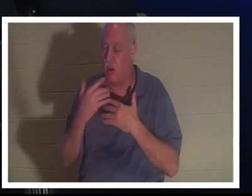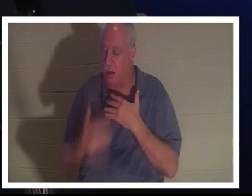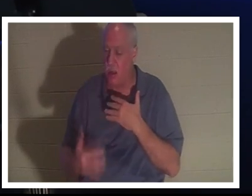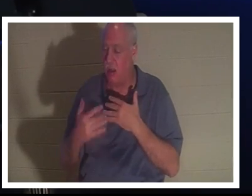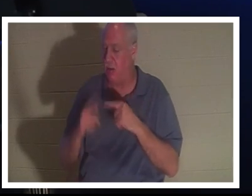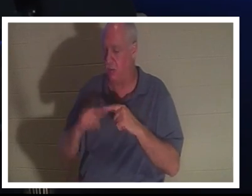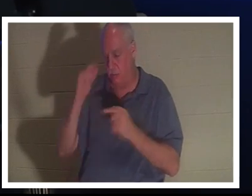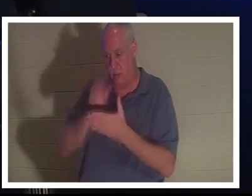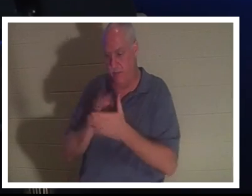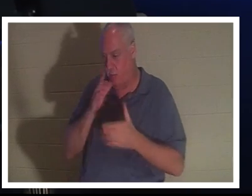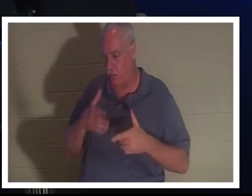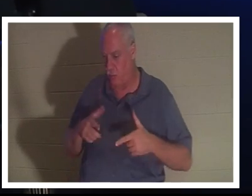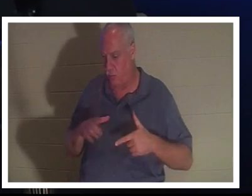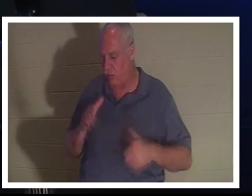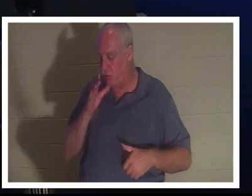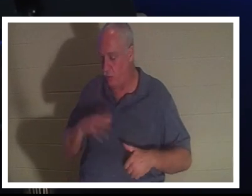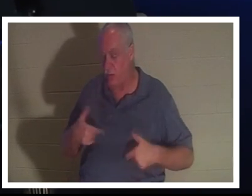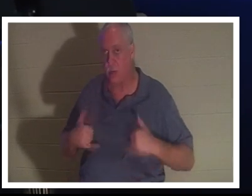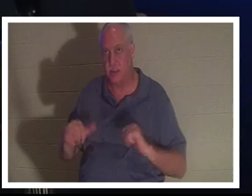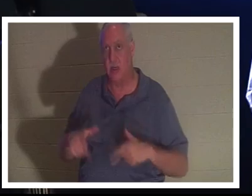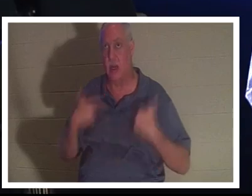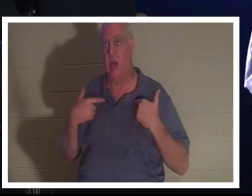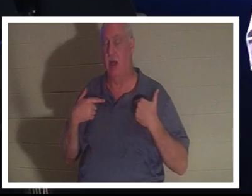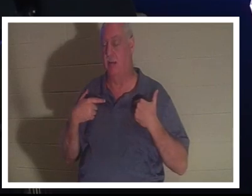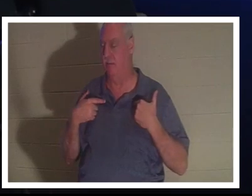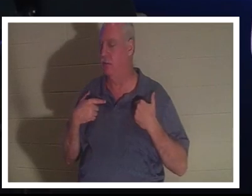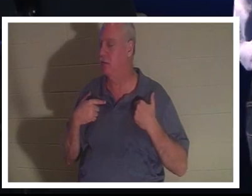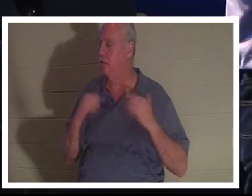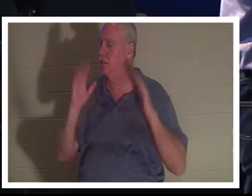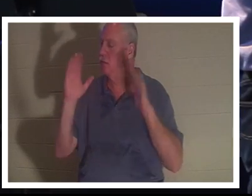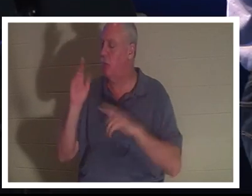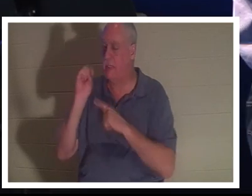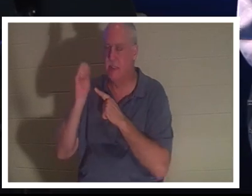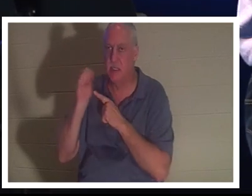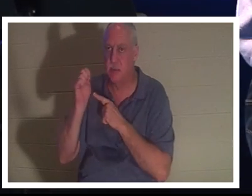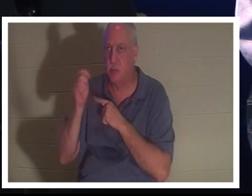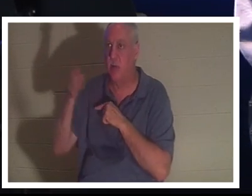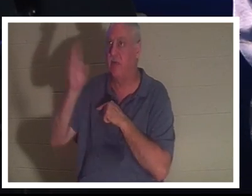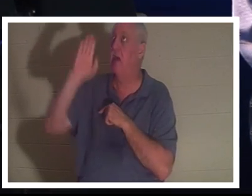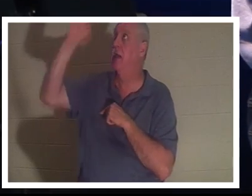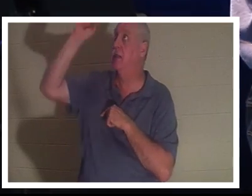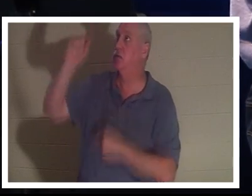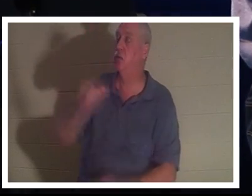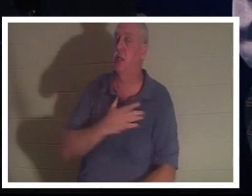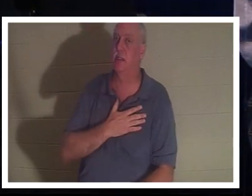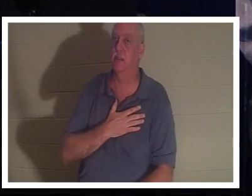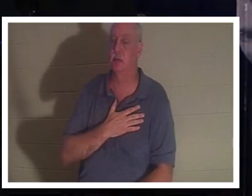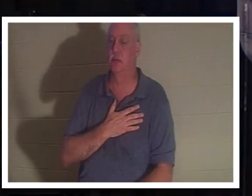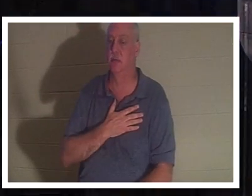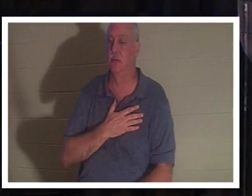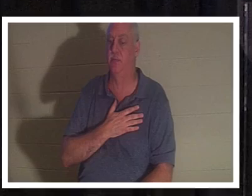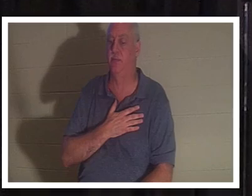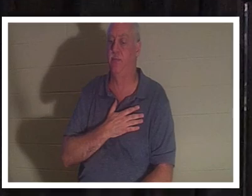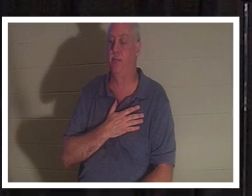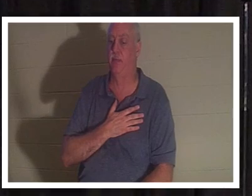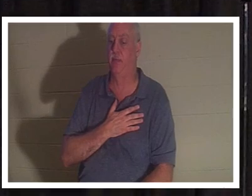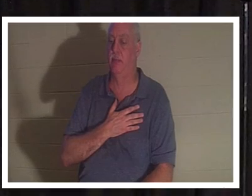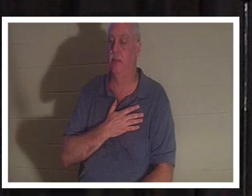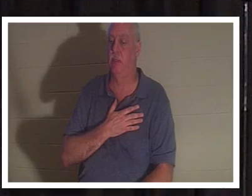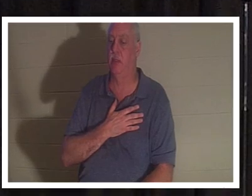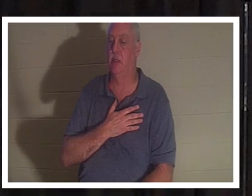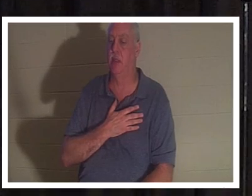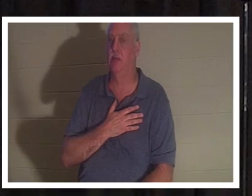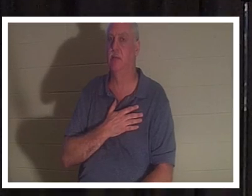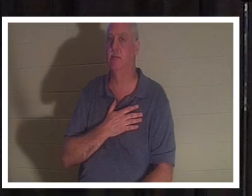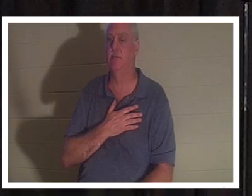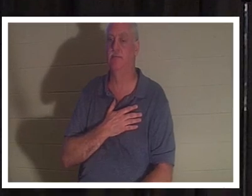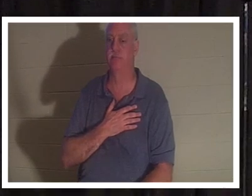et ce merveilleux témoignage de la grâce de Dieu. Mais elle a eu une aide surnaturelle pour l'aider à traverser,